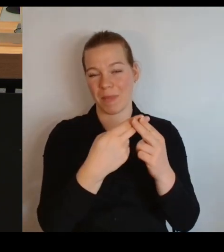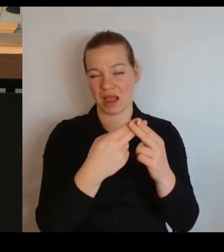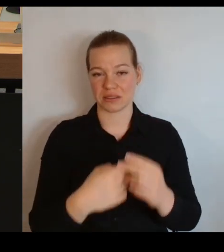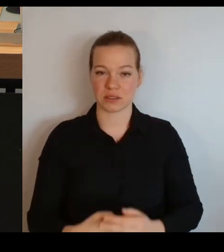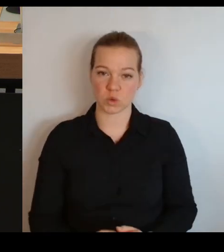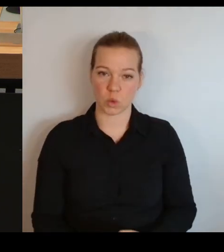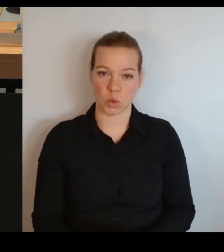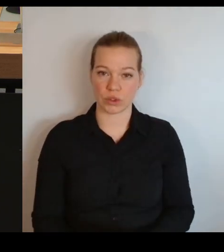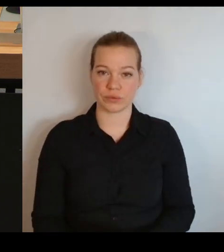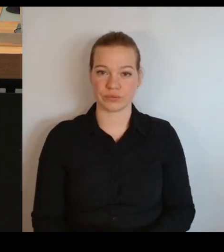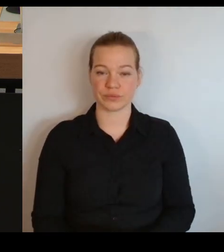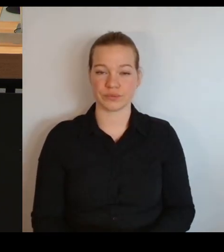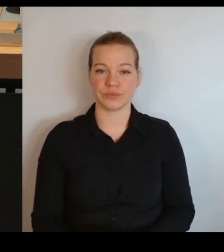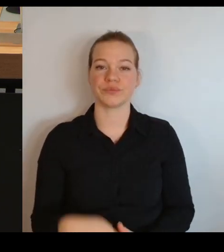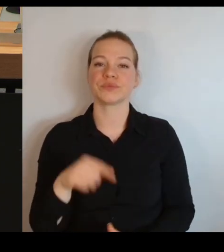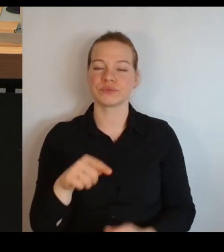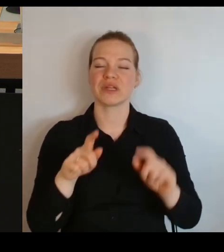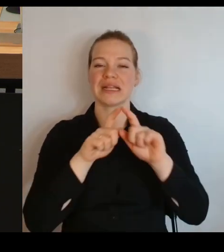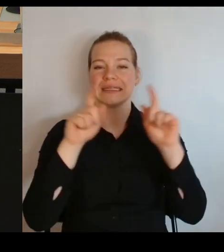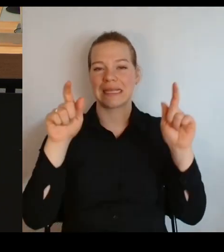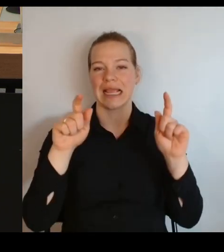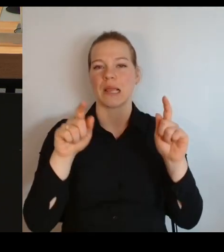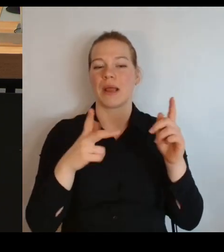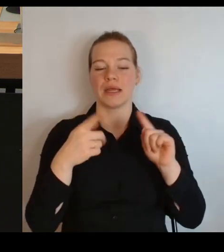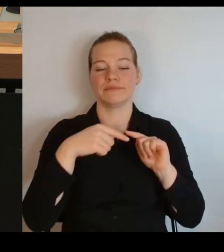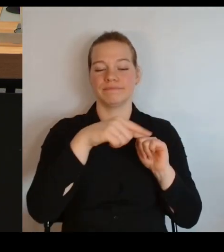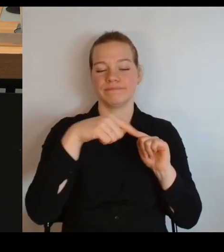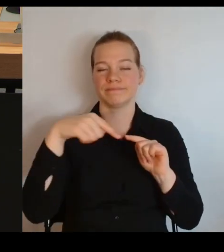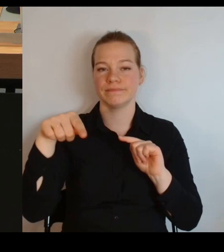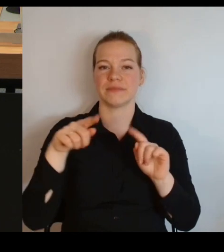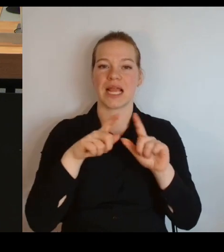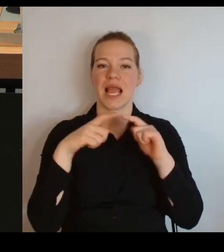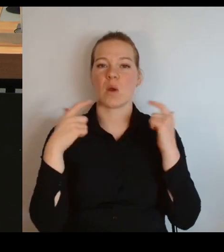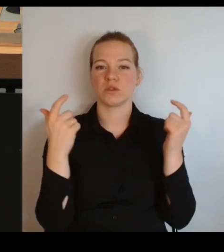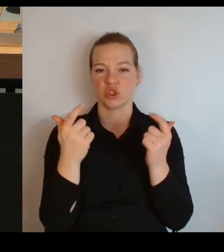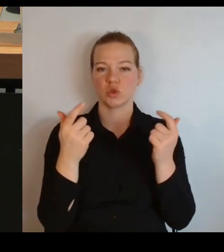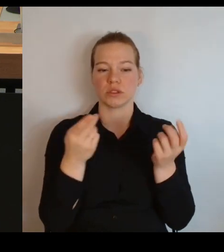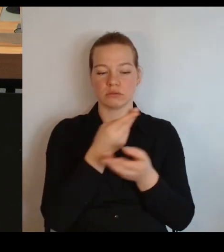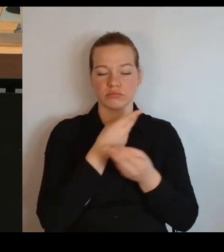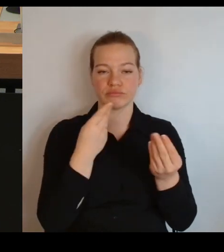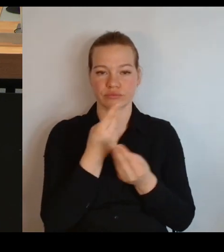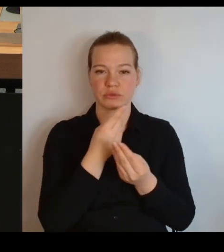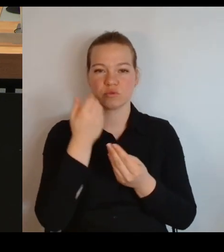ich darf Sie nur auffordern, alle diesem Antrag zuzustimmen. Für die Lebensqualität unserer Stadt ist das